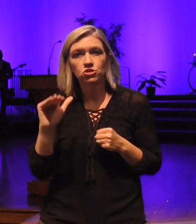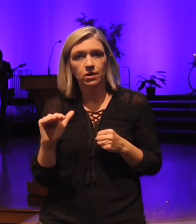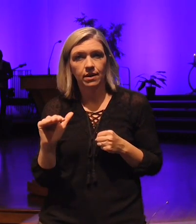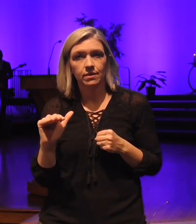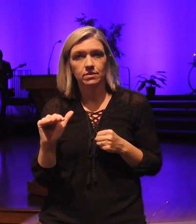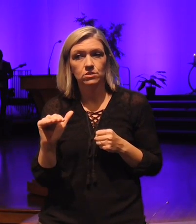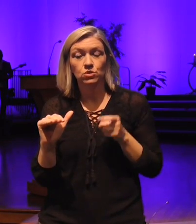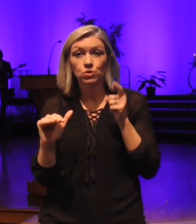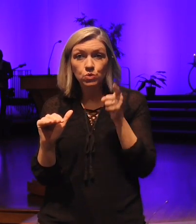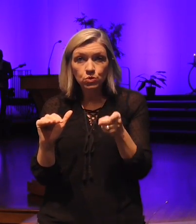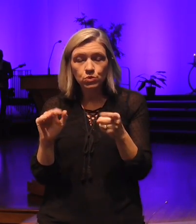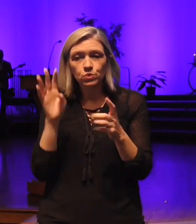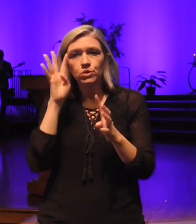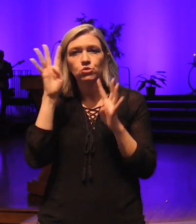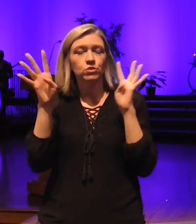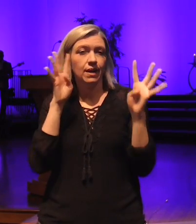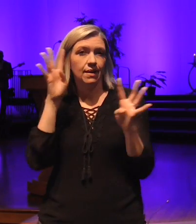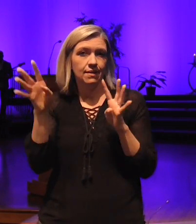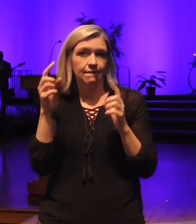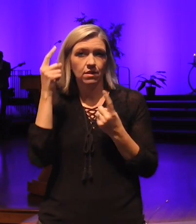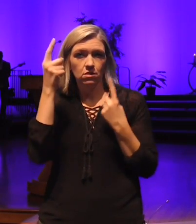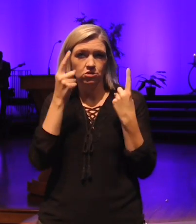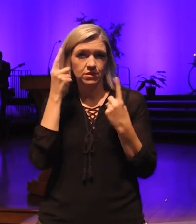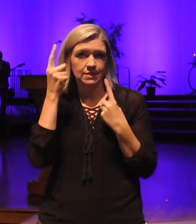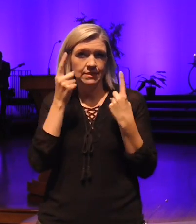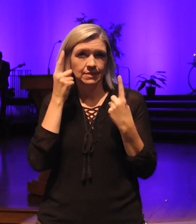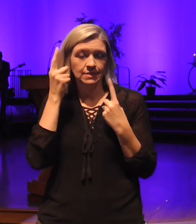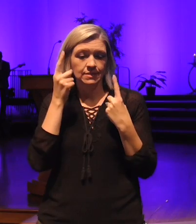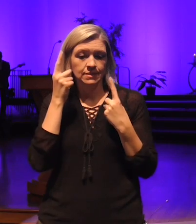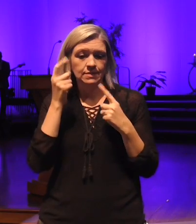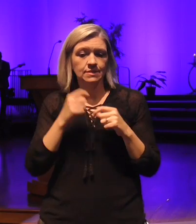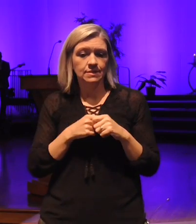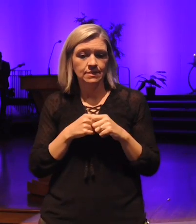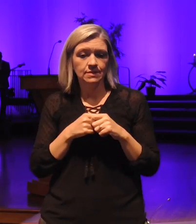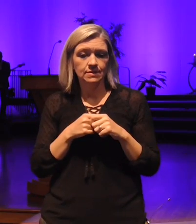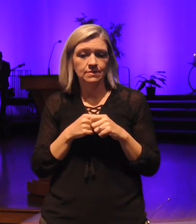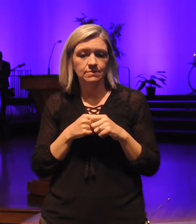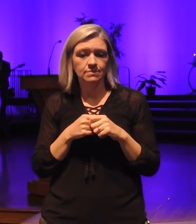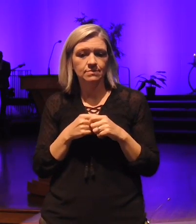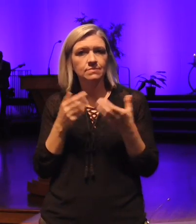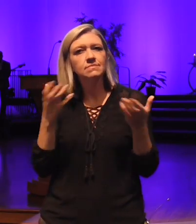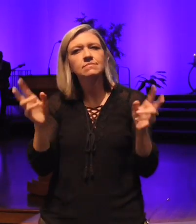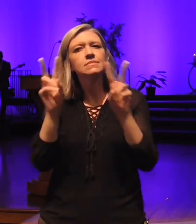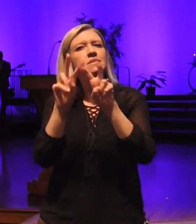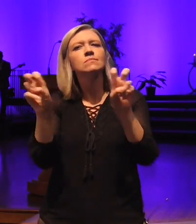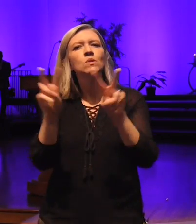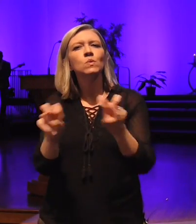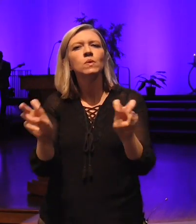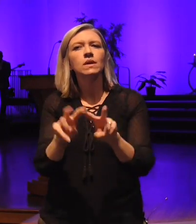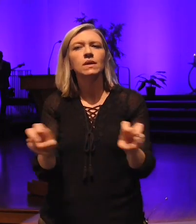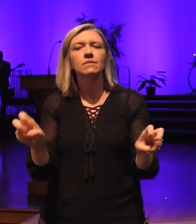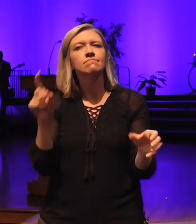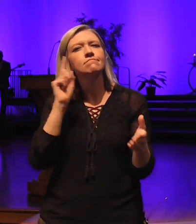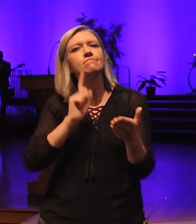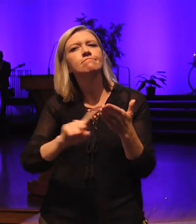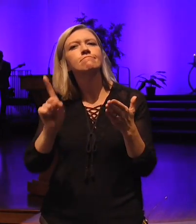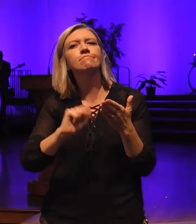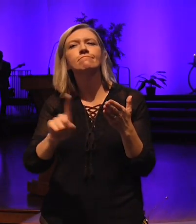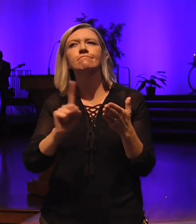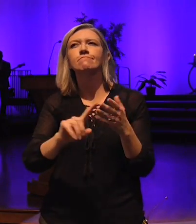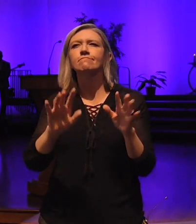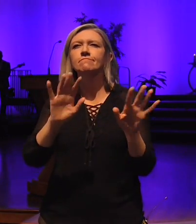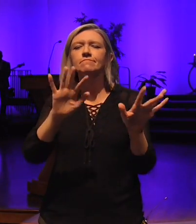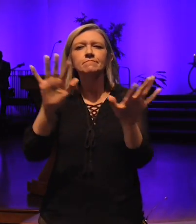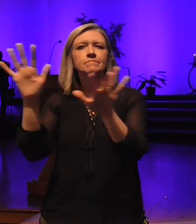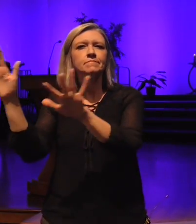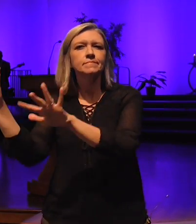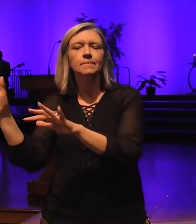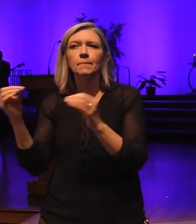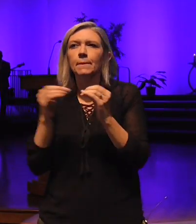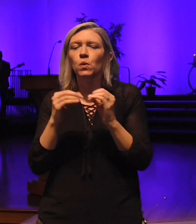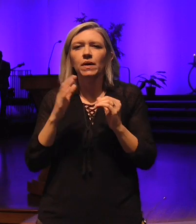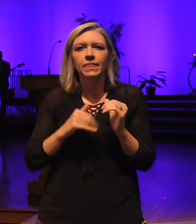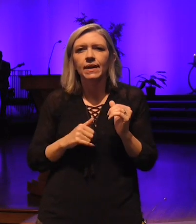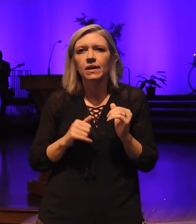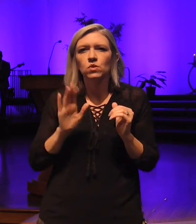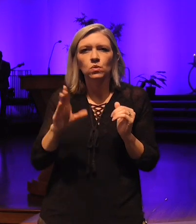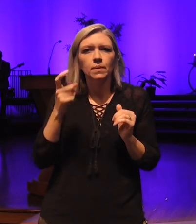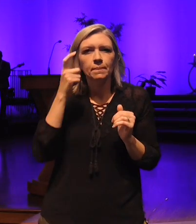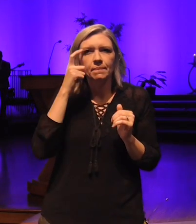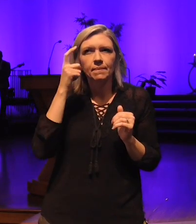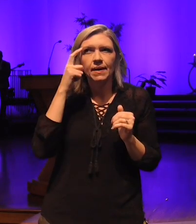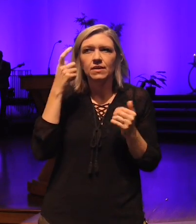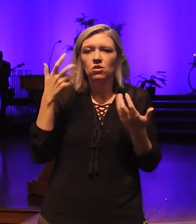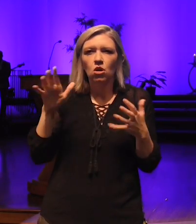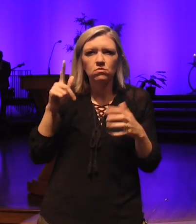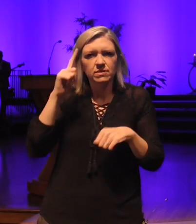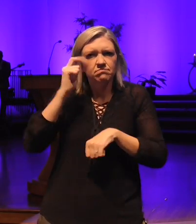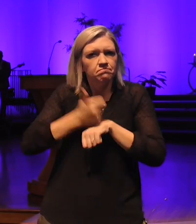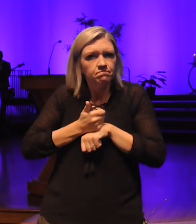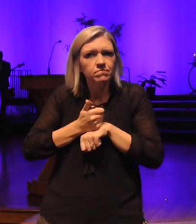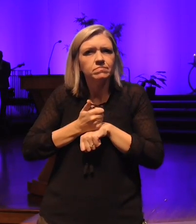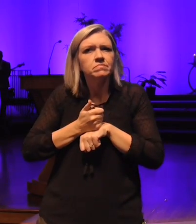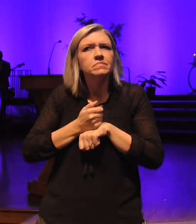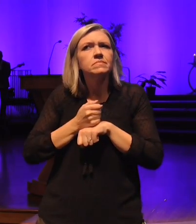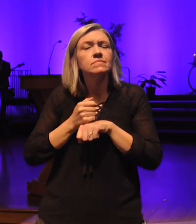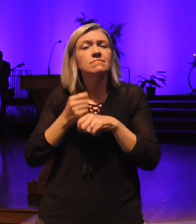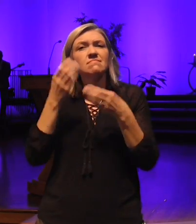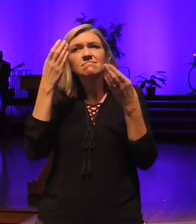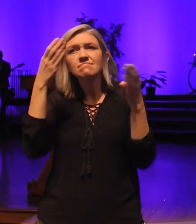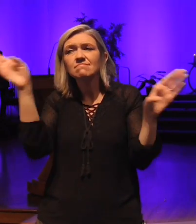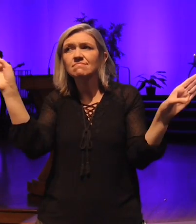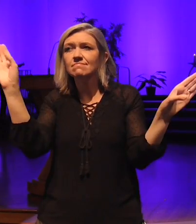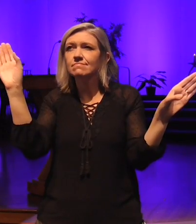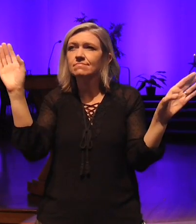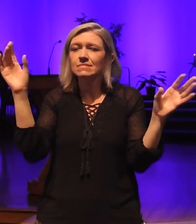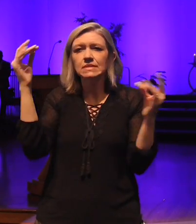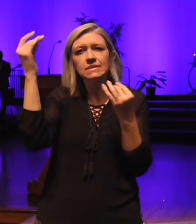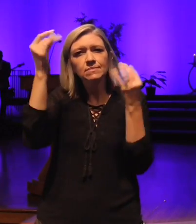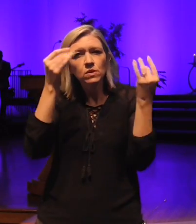Conciencia creativa explora más allá de lo que la mente Menor ha supuesto que es así que explora, recurre a algo